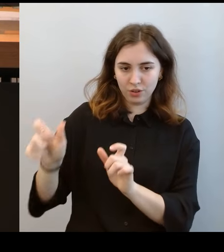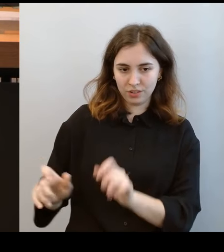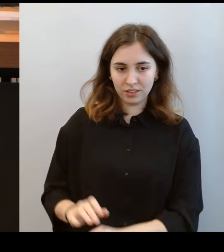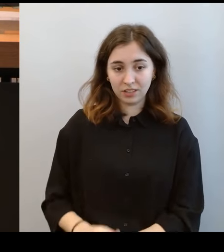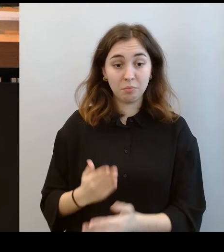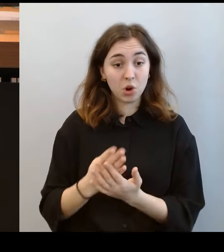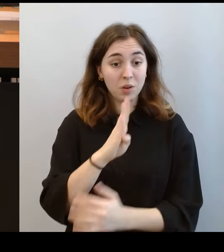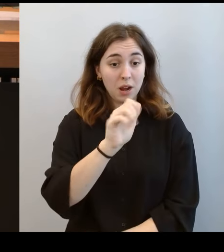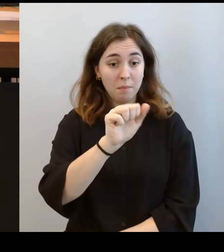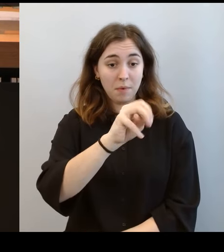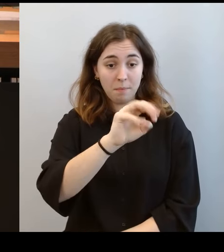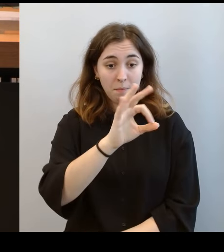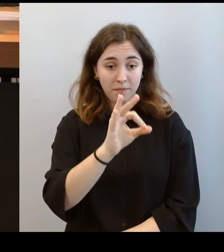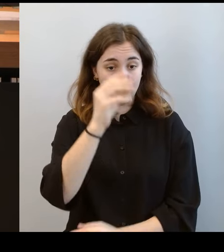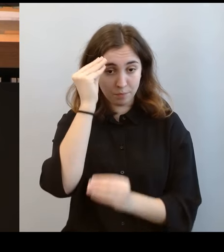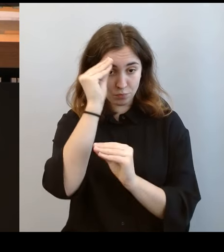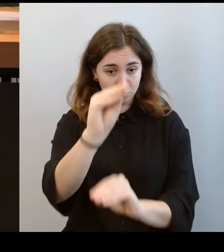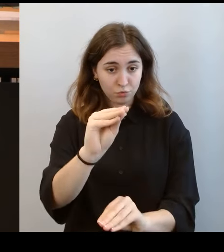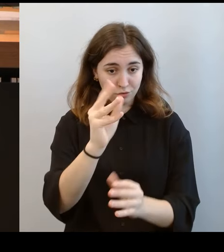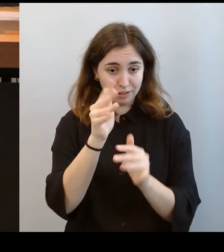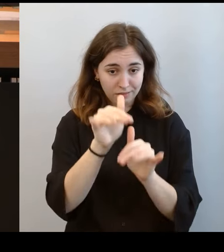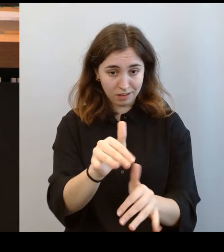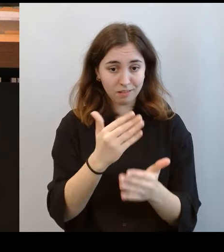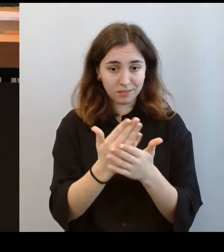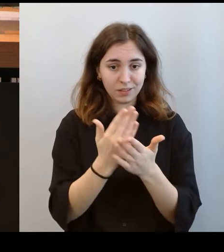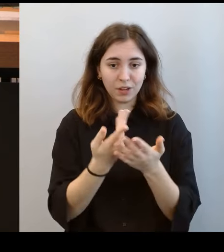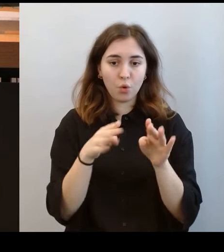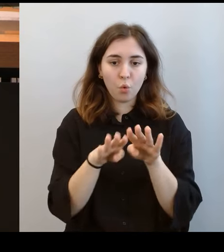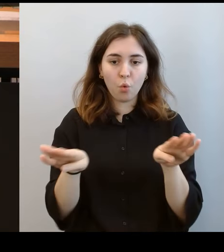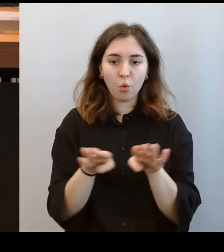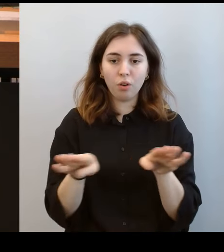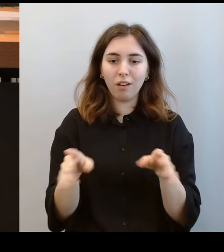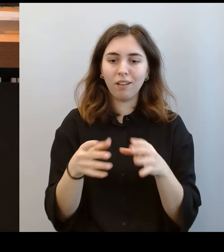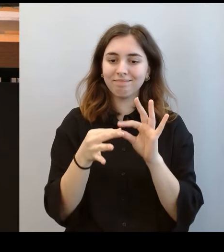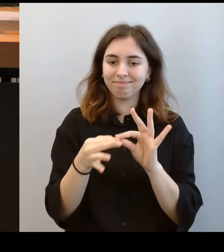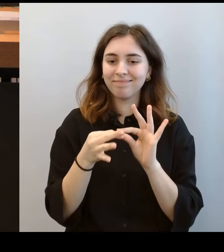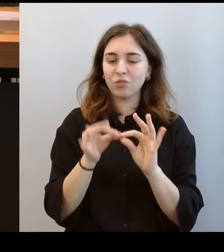Erteilung des jeweiligen Aufenthaltsstatus. Deshalb gibt es die Ausführungsvorschriften zu Paragraf